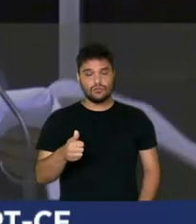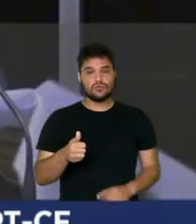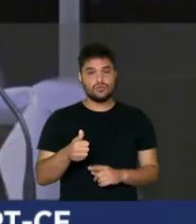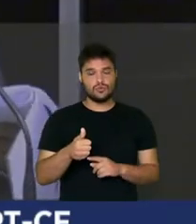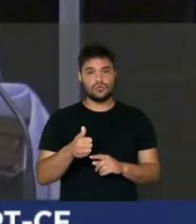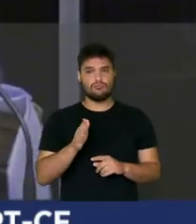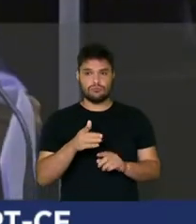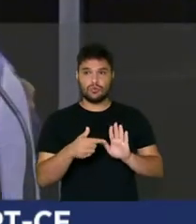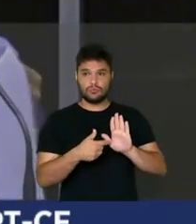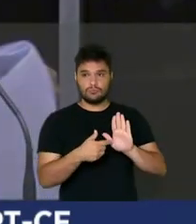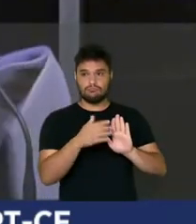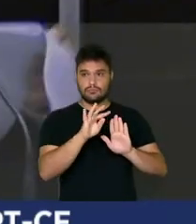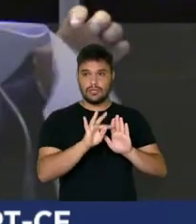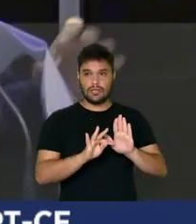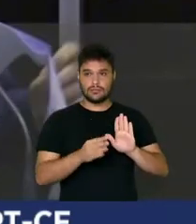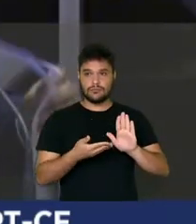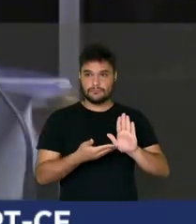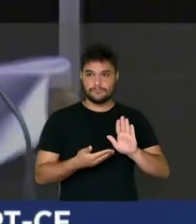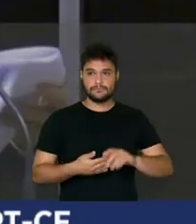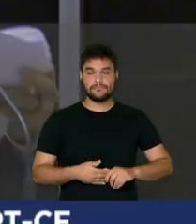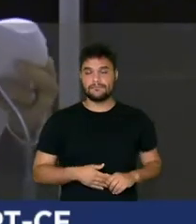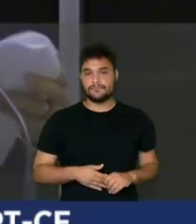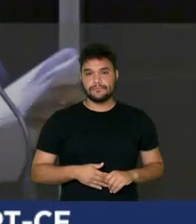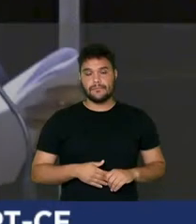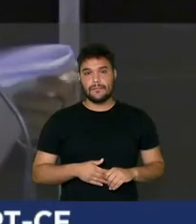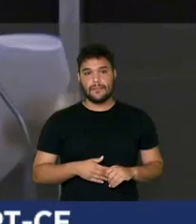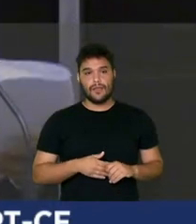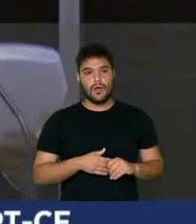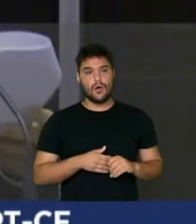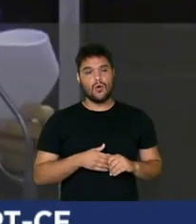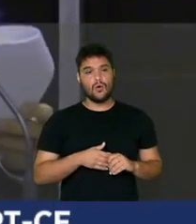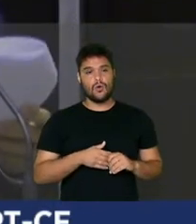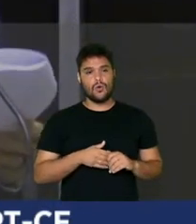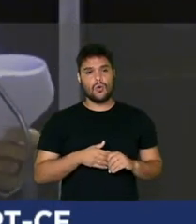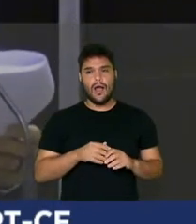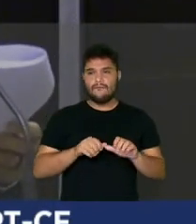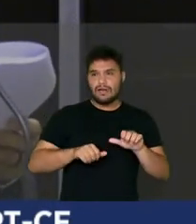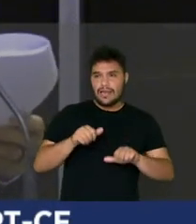NÚMERO 73, DE 2021, NA FORMA APRESENTADA. A APRECIAÇÃO DE MÉRITO NAS COMISSÕES DE